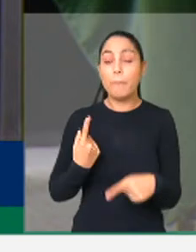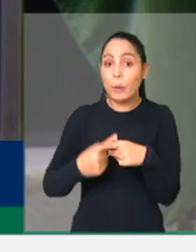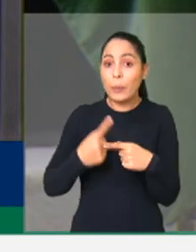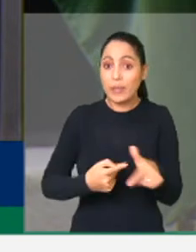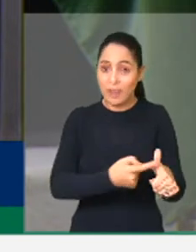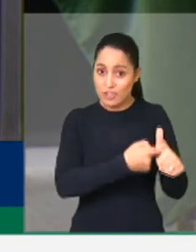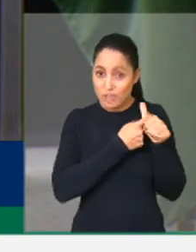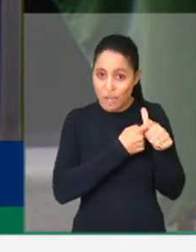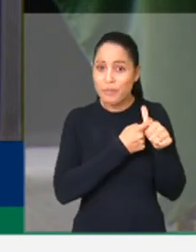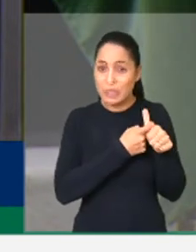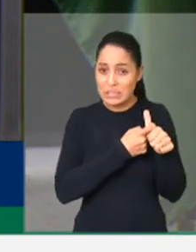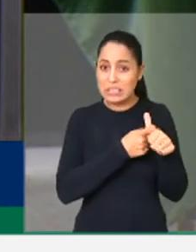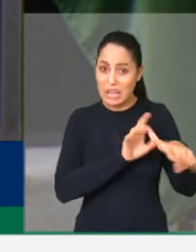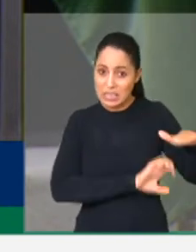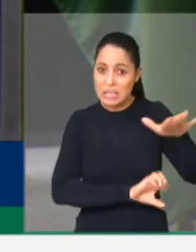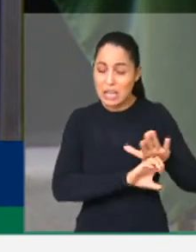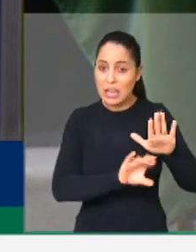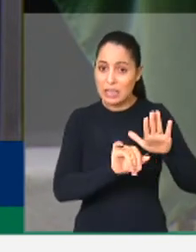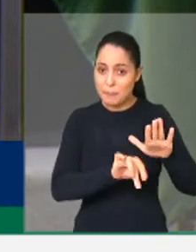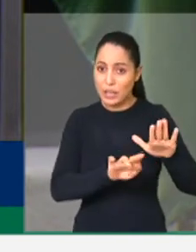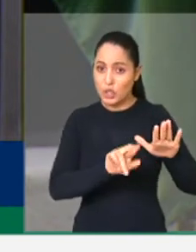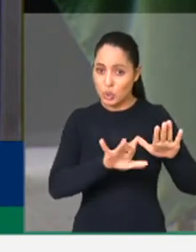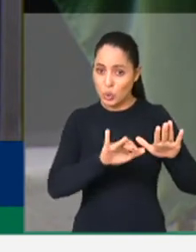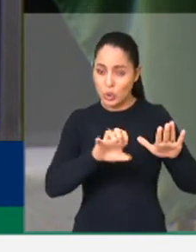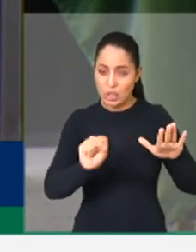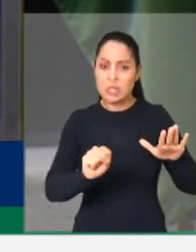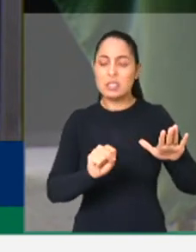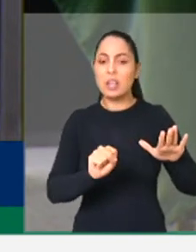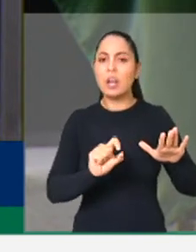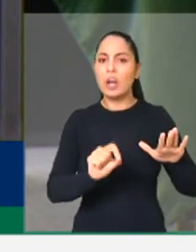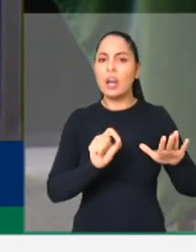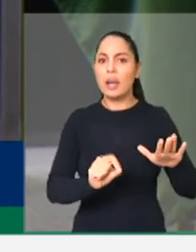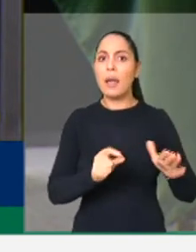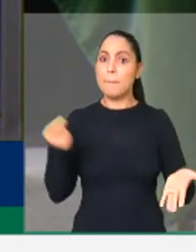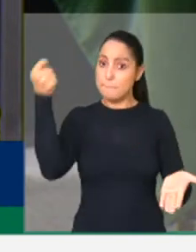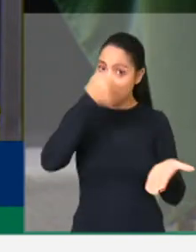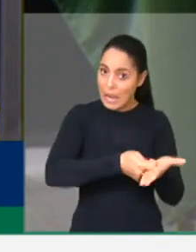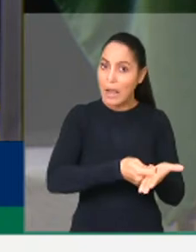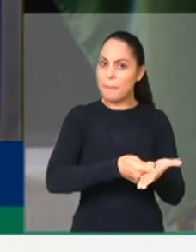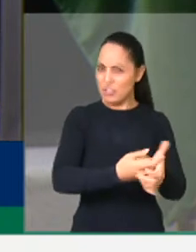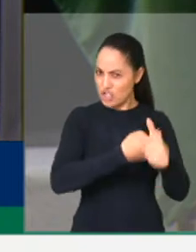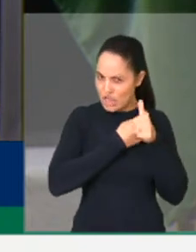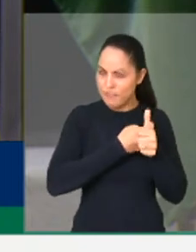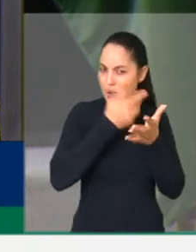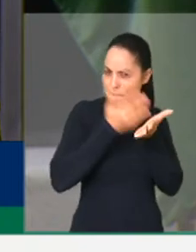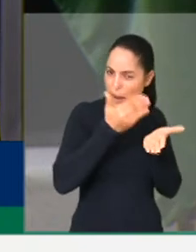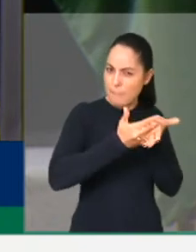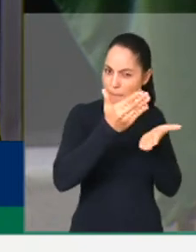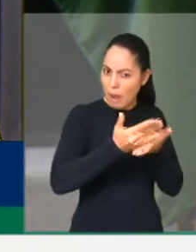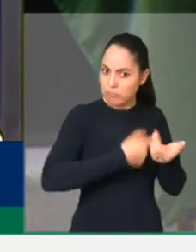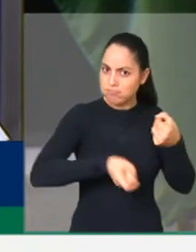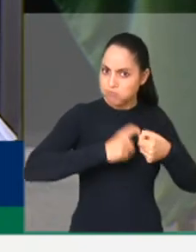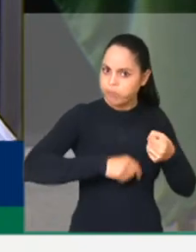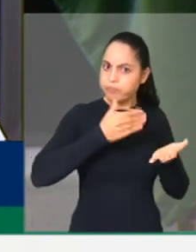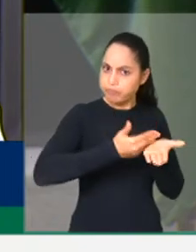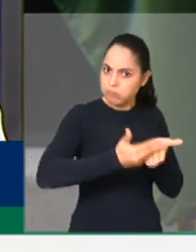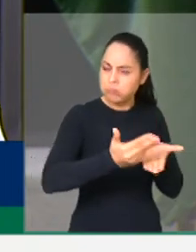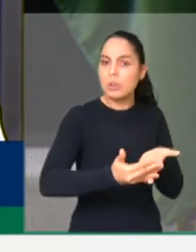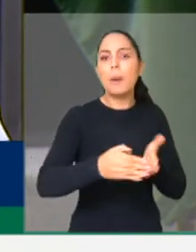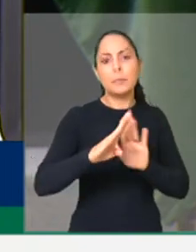PARA FUNDOS QUANTO PARA AFETADAS PROPOMOS SEGUINTES APRIMORAMENTOS NA MEDIDA PROVISÓRIA 1017/2020. UM. PERCENTUAL DE REBATE PARA